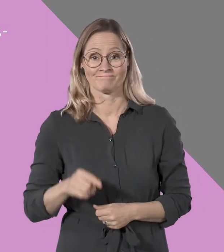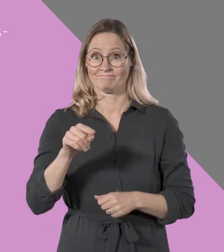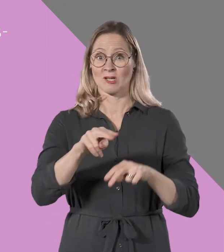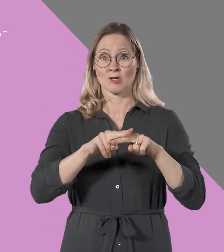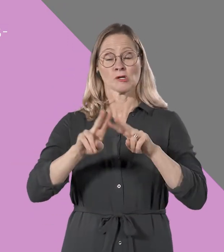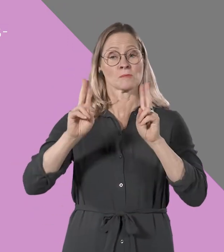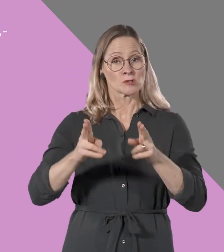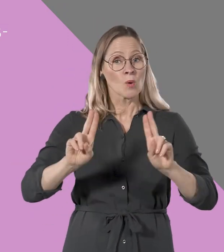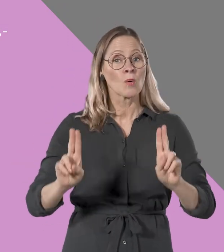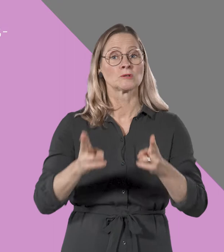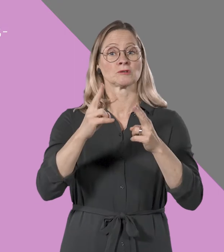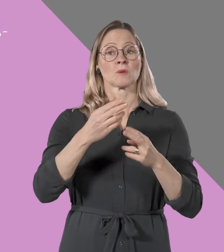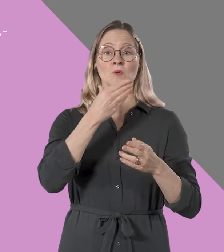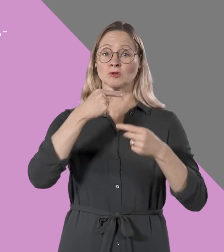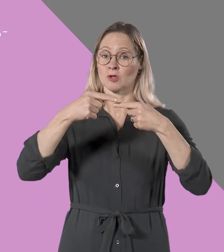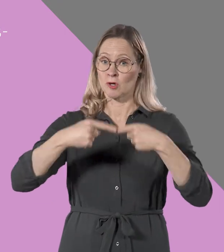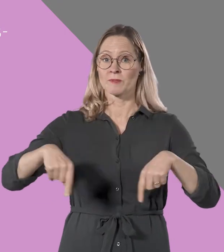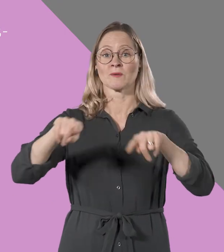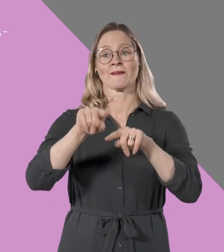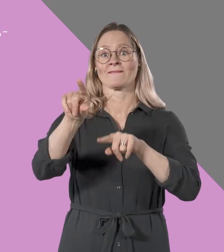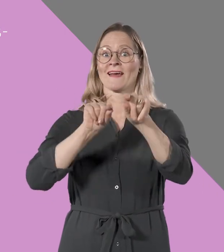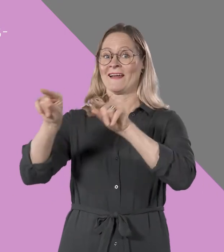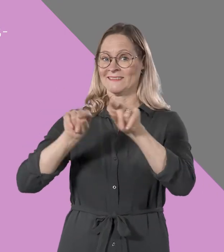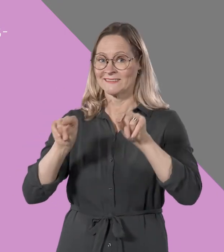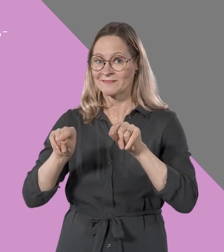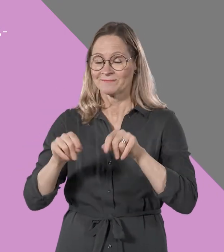Kokouksessa valittiin lisäksi uusi nuorisotoimikunta.